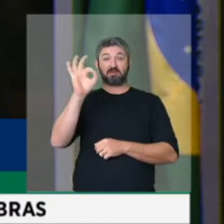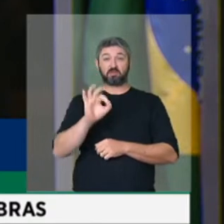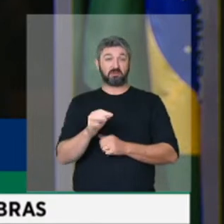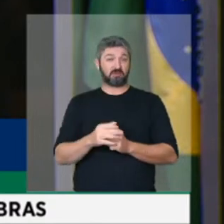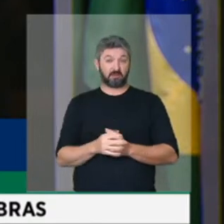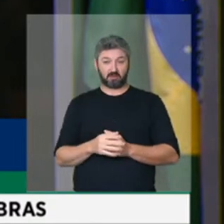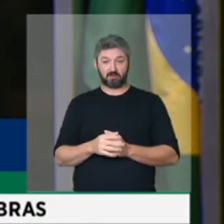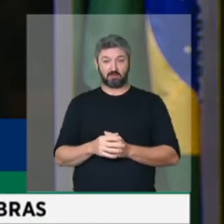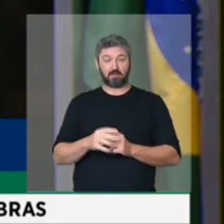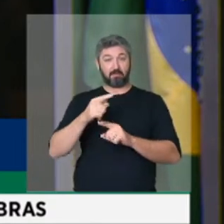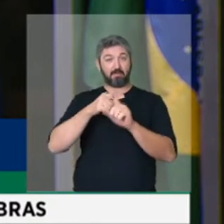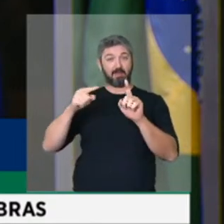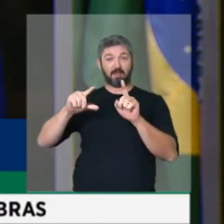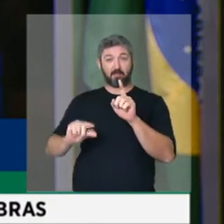DIZER QUE EM 2011 ELA ERA RESPONSÁVEL POR 34% DA